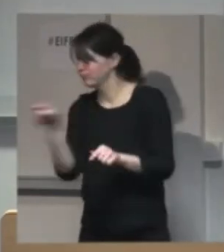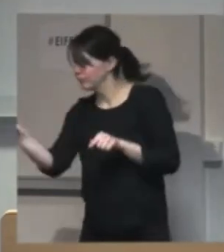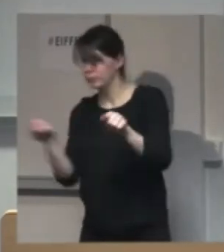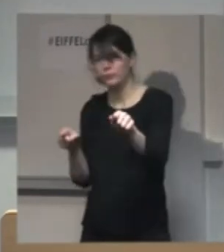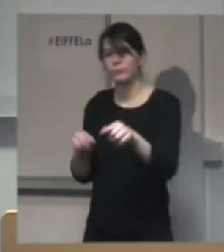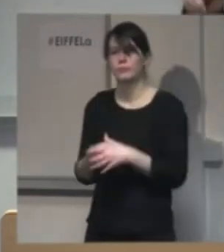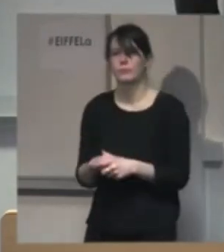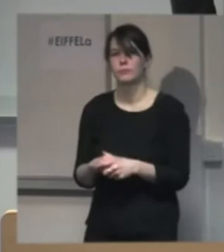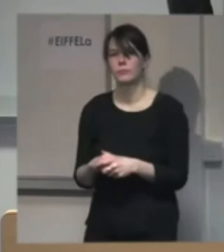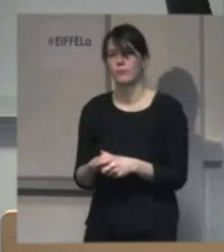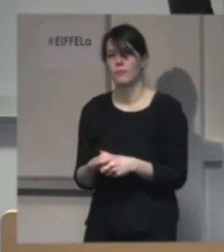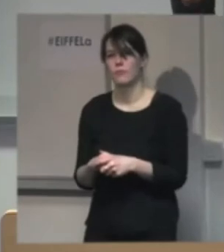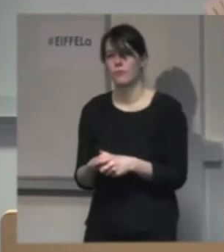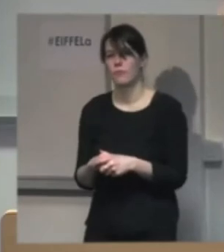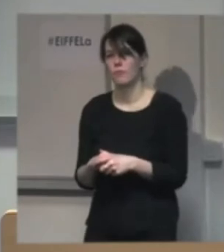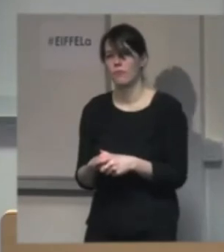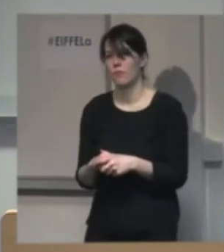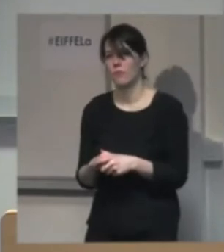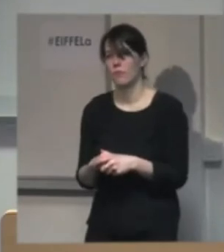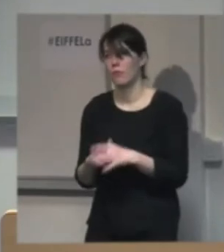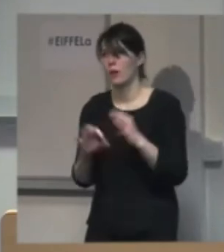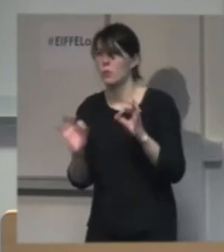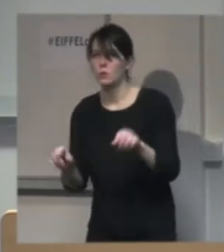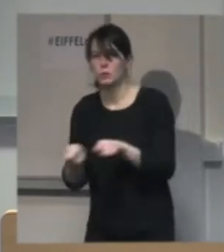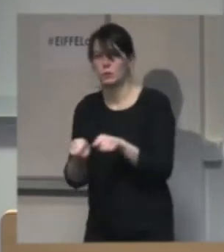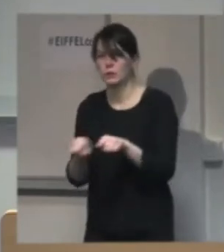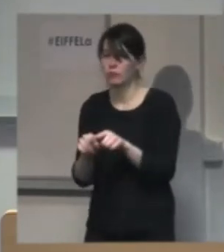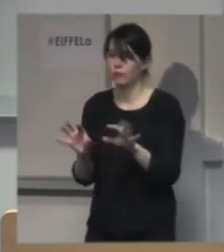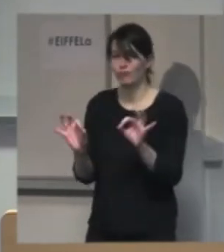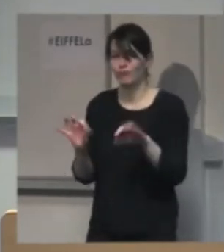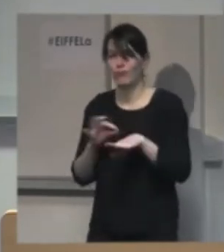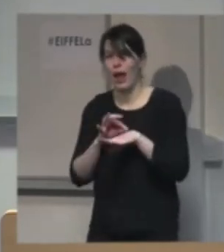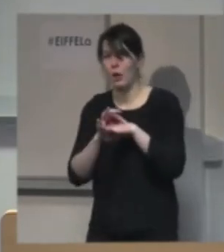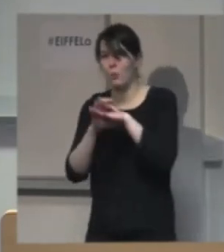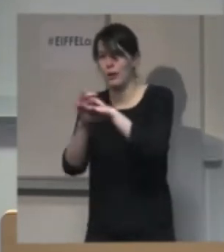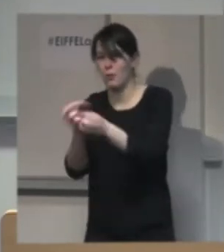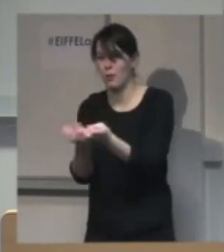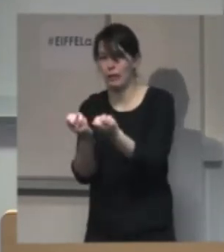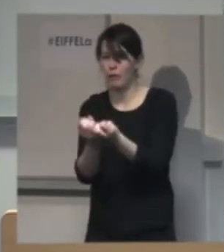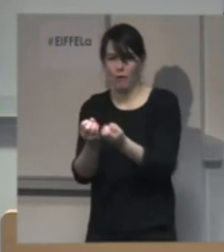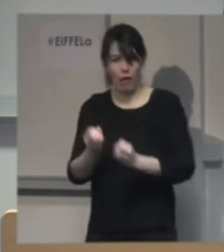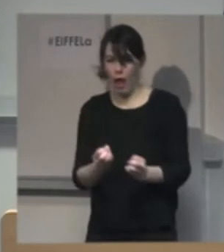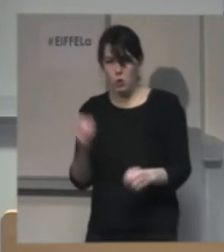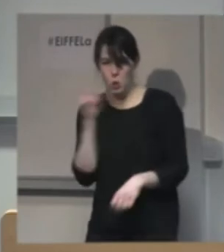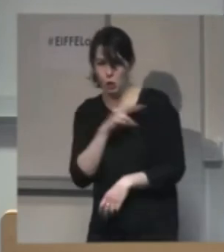De l'accompagnement en mode "pompier", j'aime dire parfois, et du débogage si besoin. Et puis de la formation.